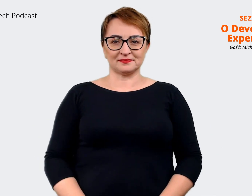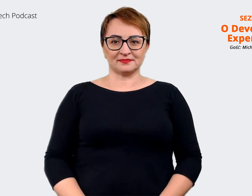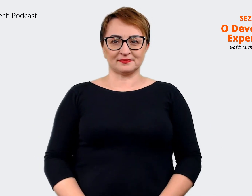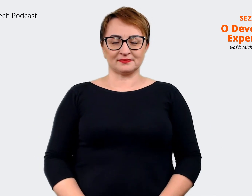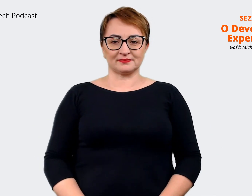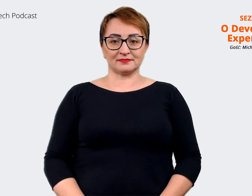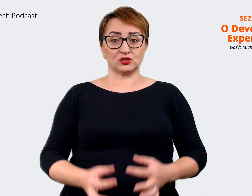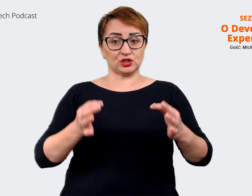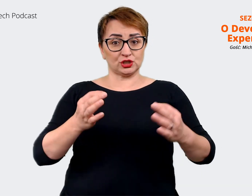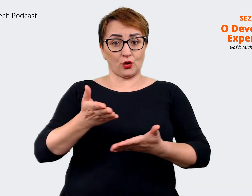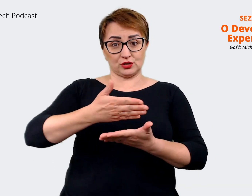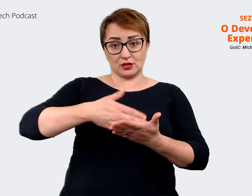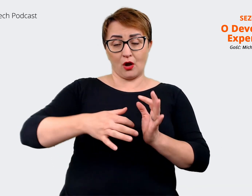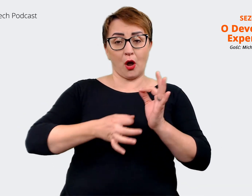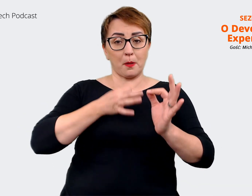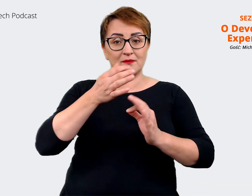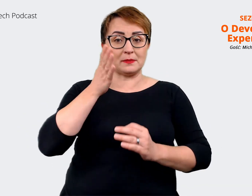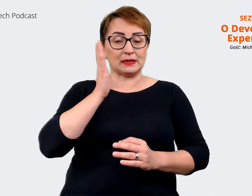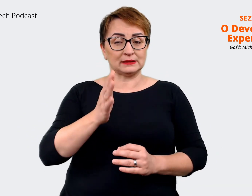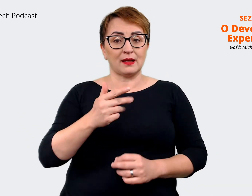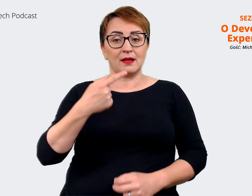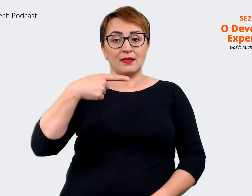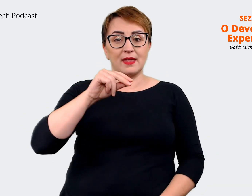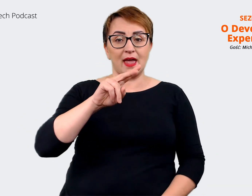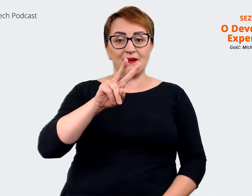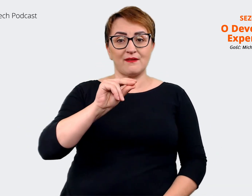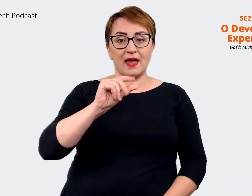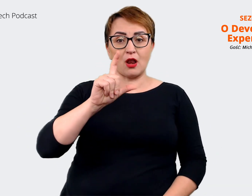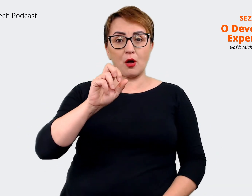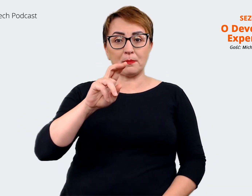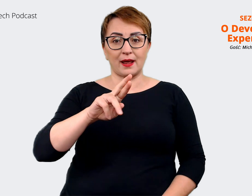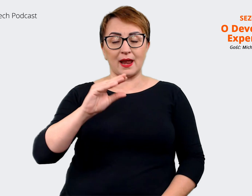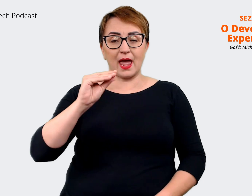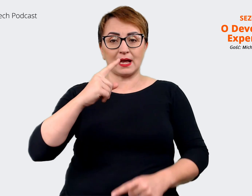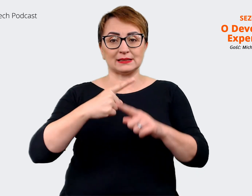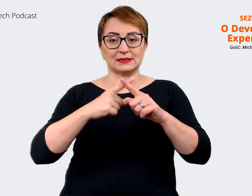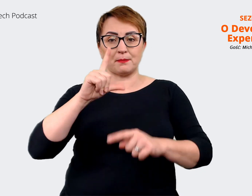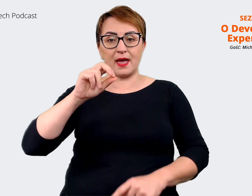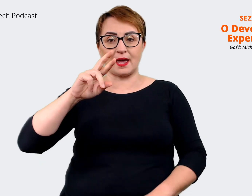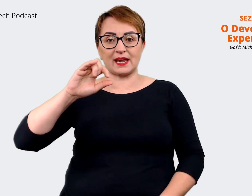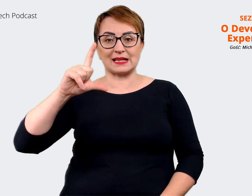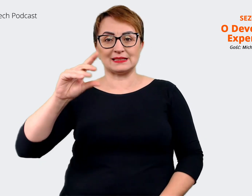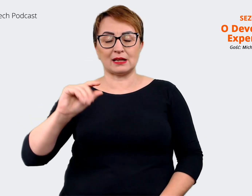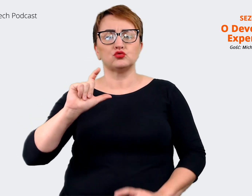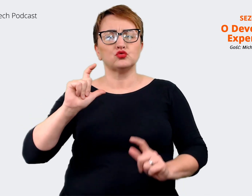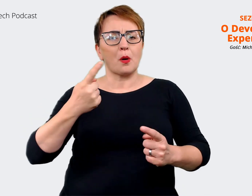W dzisiejszym odcinku porozmawiamy o Developer Experience. Co jako firma robimy,